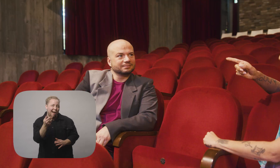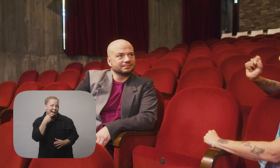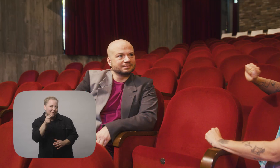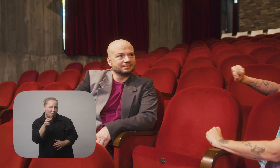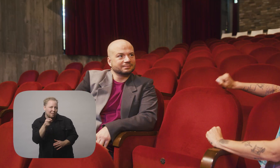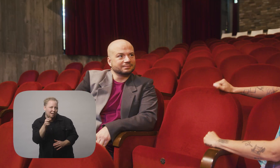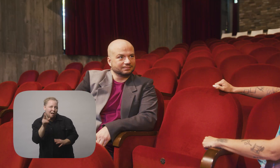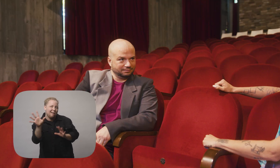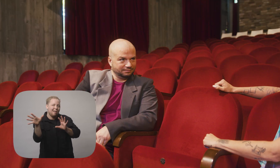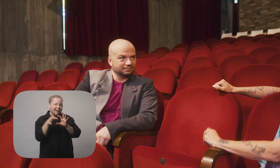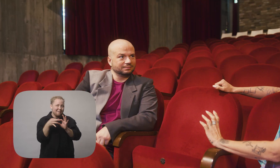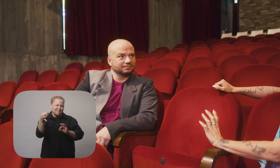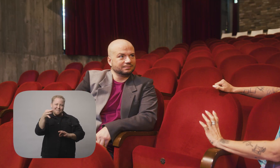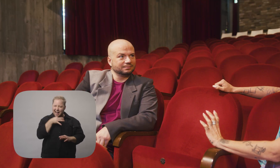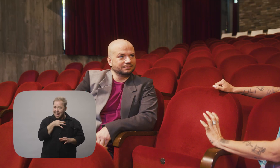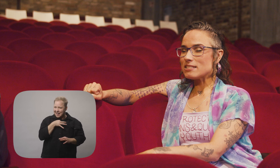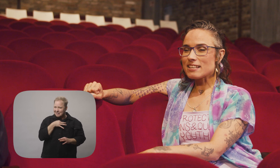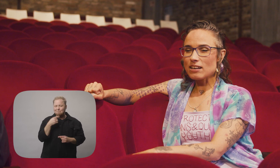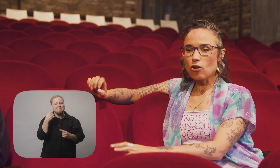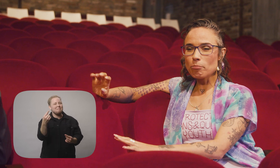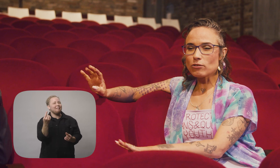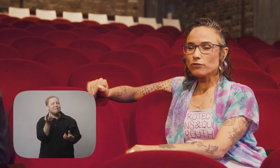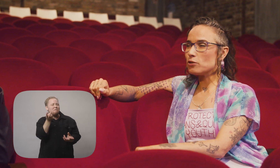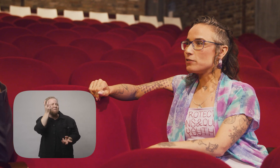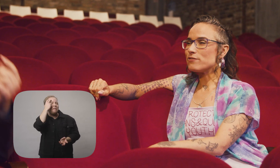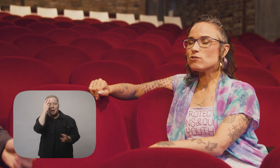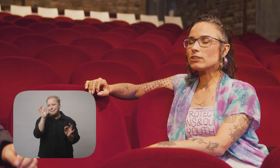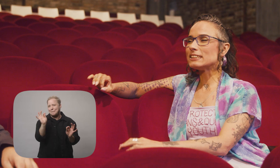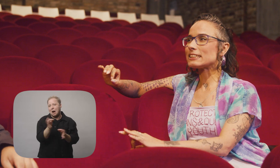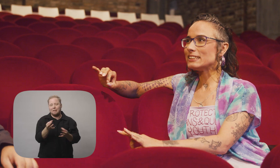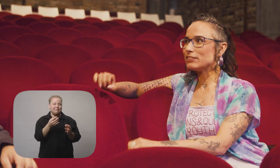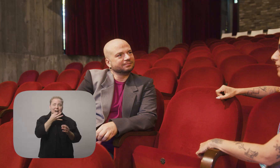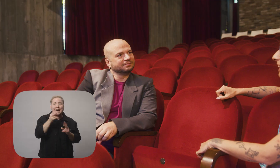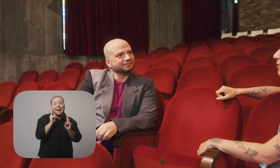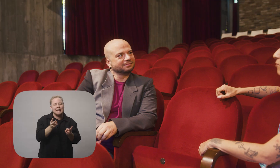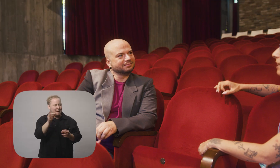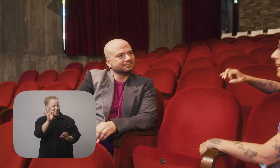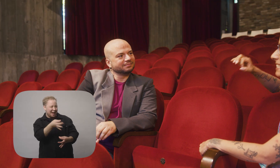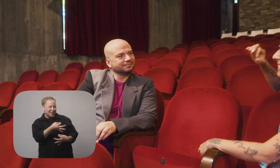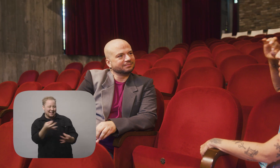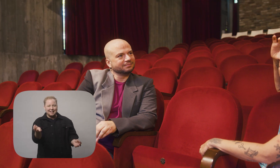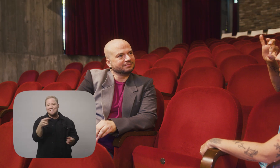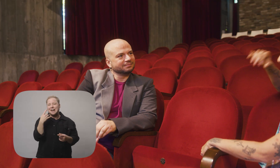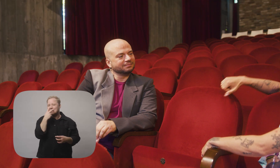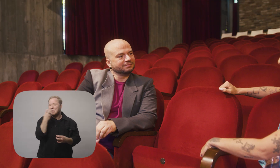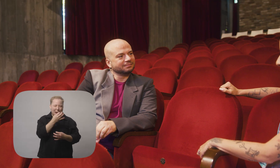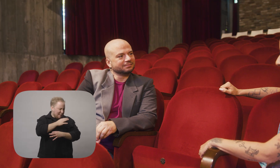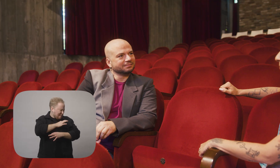Du darfst die Frage stellen. Bitte sei komplett unvernünftig. Wir suchen nicht die richtige Frage, wir suchen die beste Frage der Welt.